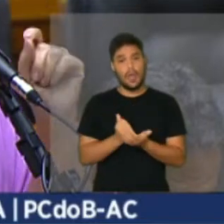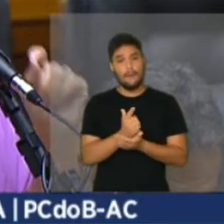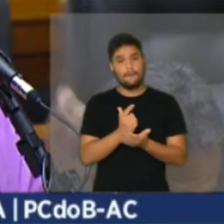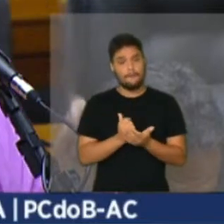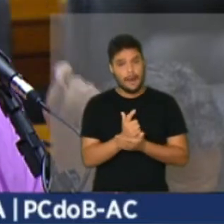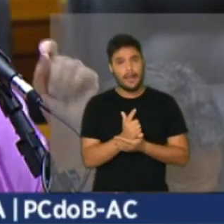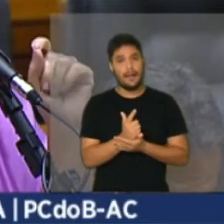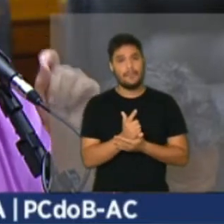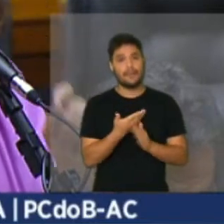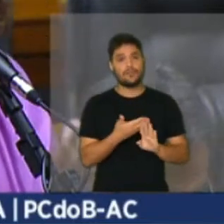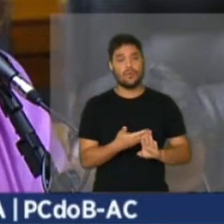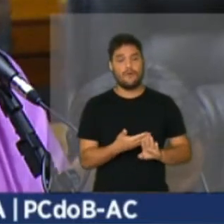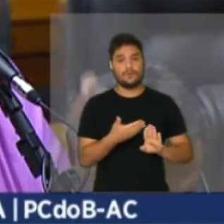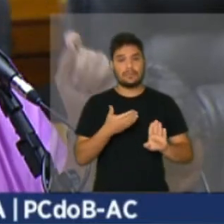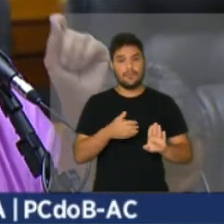PARA AS PEQUENAS E MÉDIAS EMPRESAS. VÁRIAS REUNIÕES